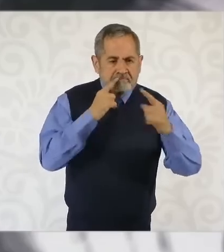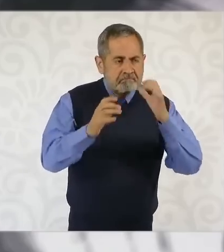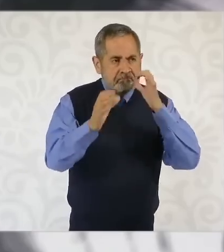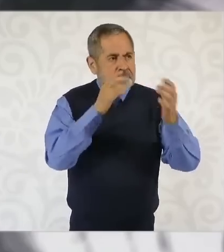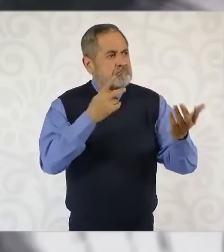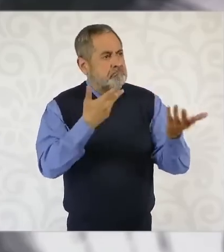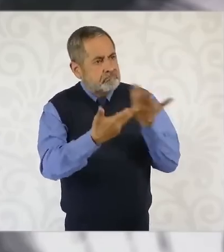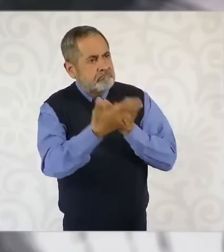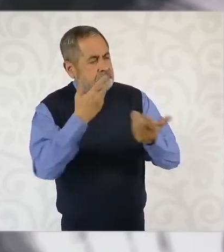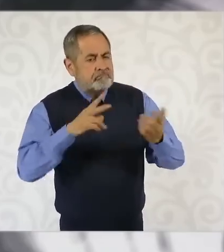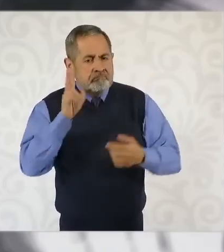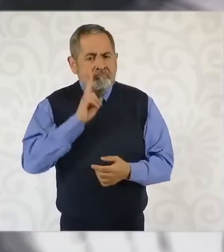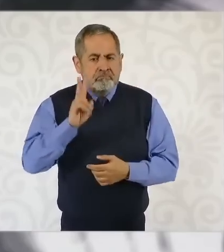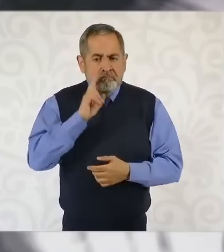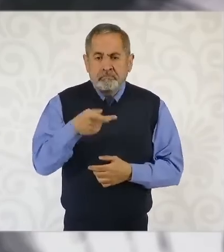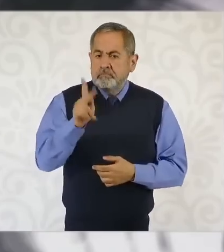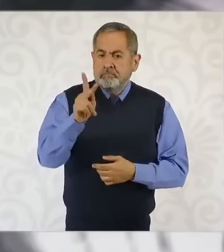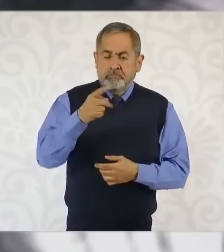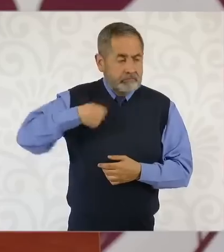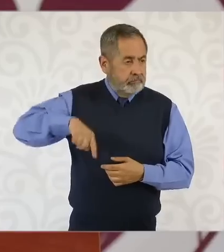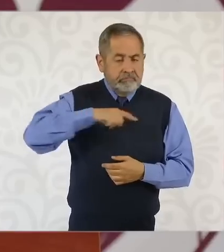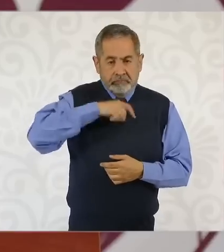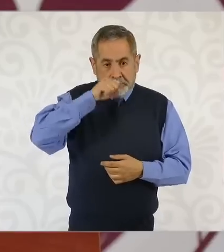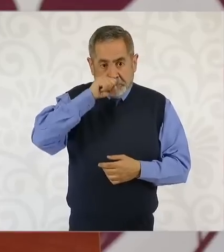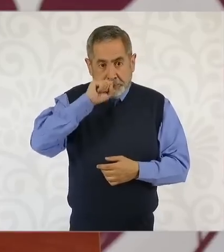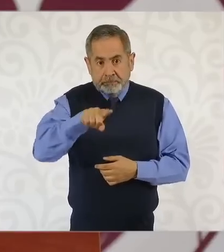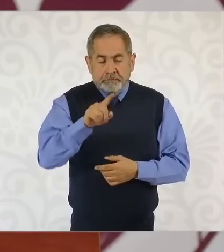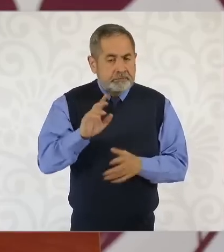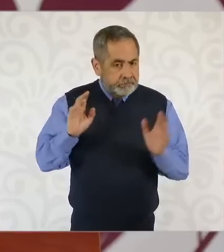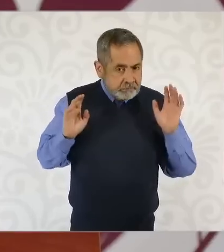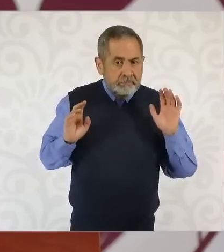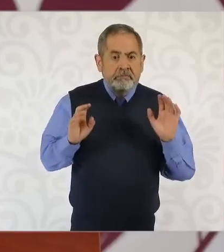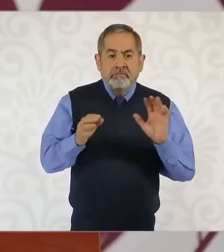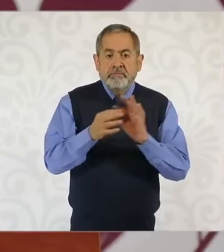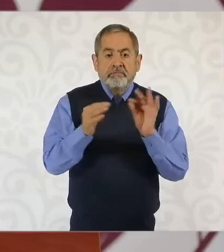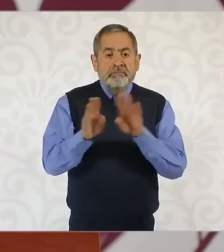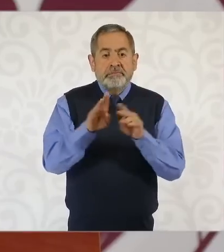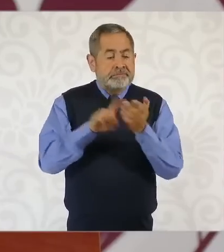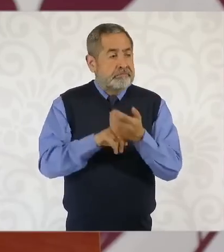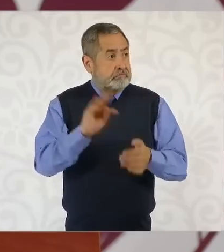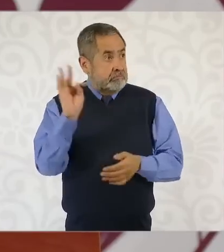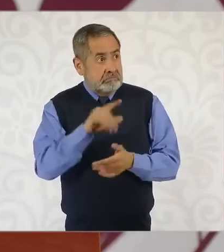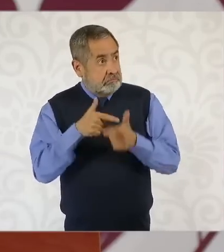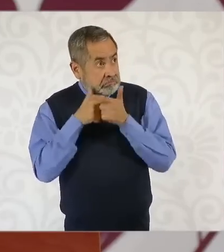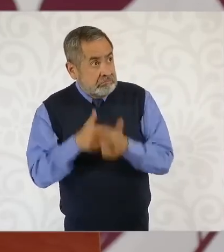manteniendo pero nosotros también en caso de que se mantengan estos aranceles Pues nosotros también